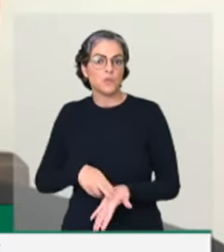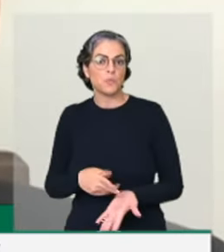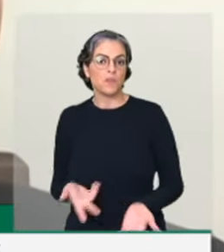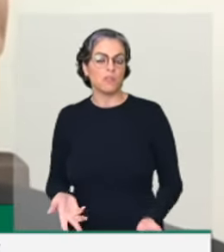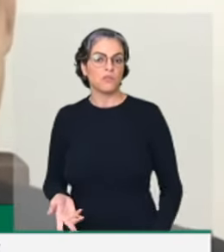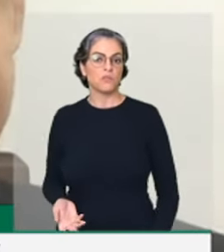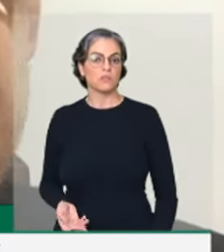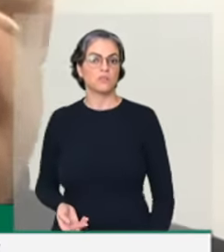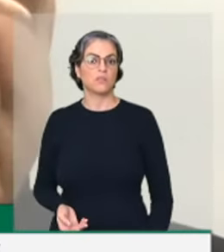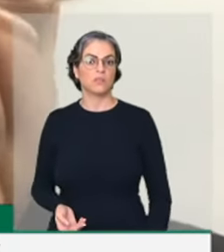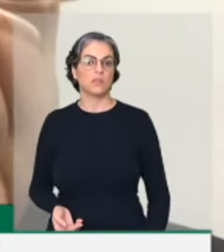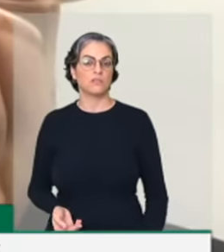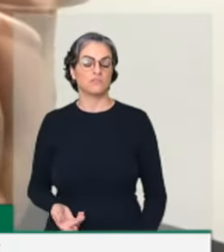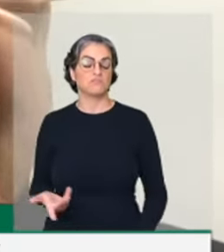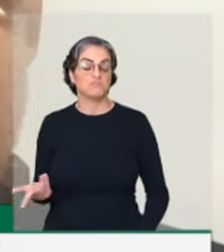INTERVENÇÃO.... EU DEFENDO A CONTINUIDADE DA DISCUSSÃO.